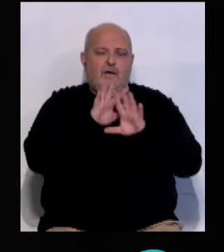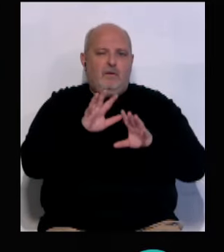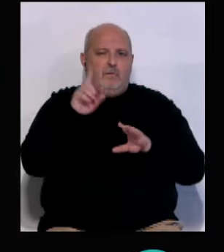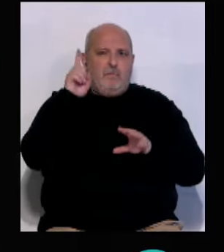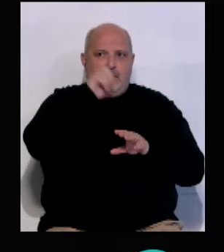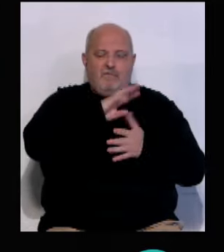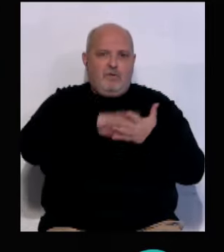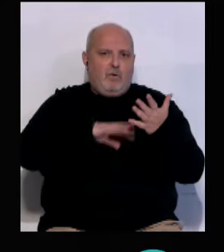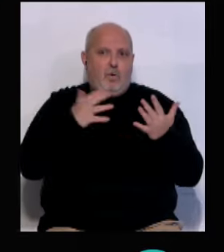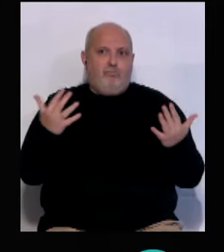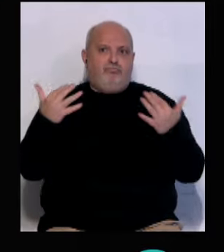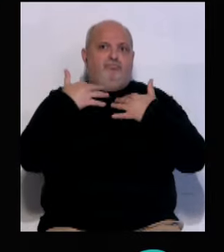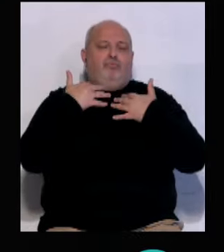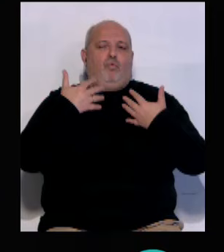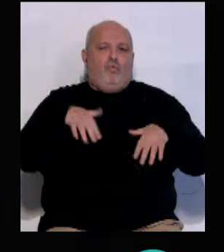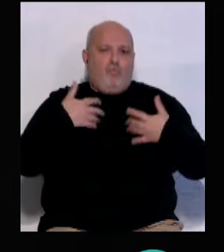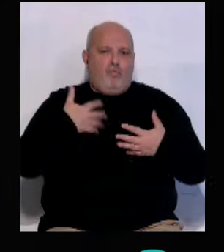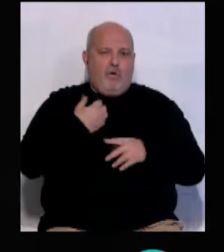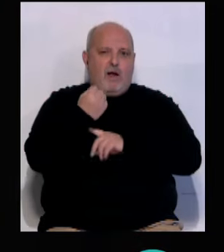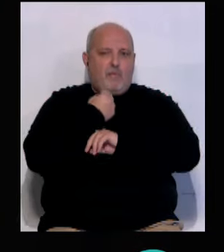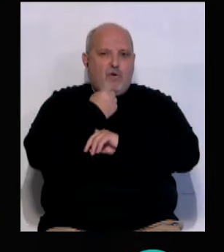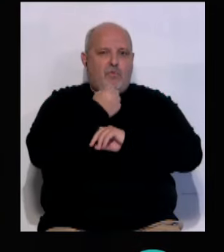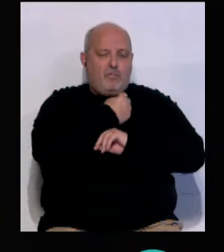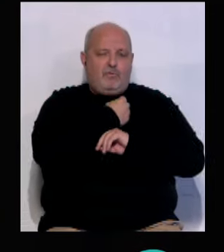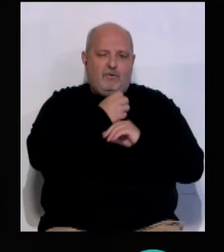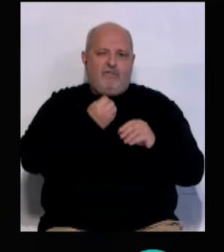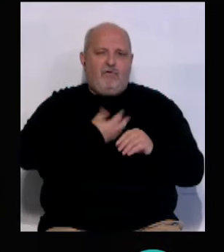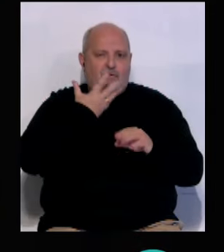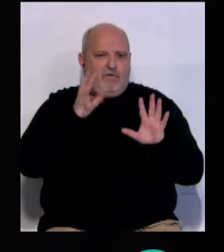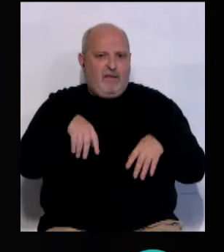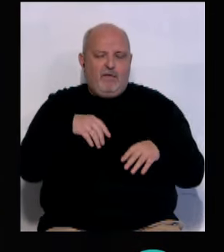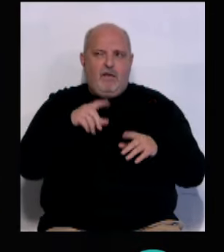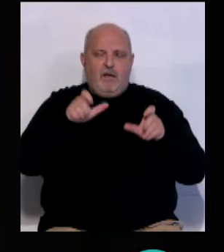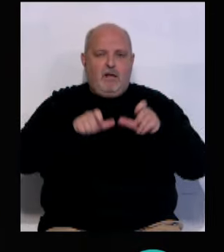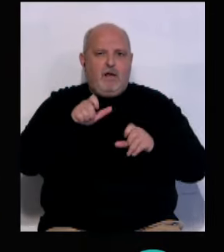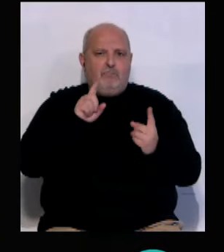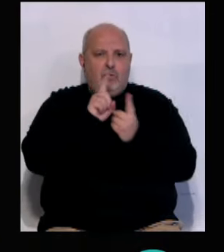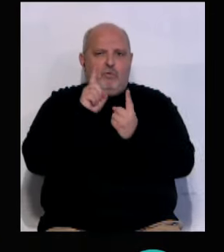barza te lo digo en serio eh 100% es increíble y la gente que te para por la calle y los niños y